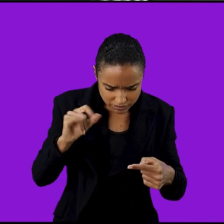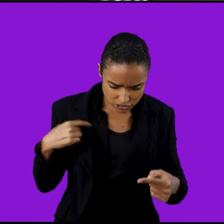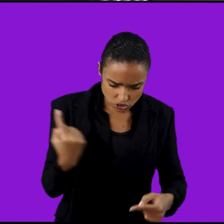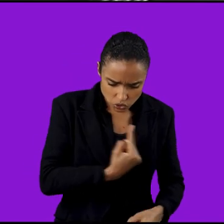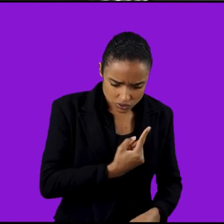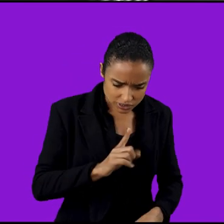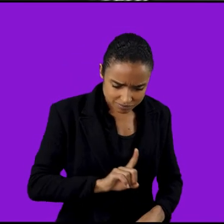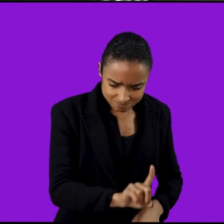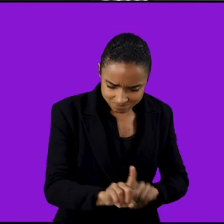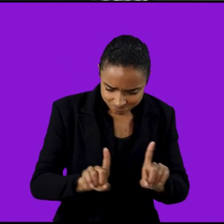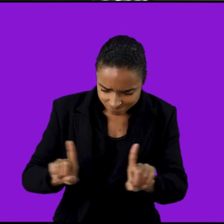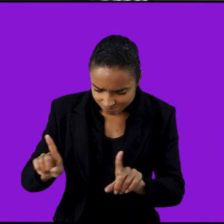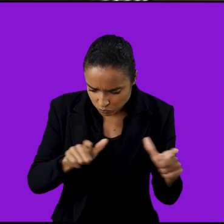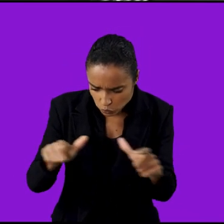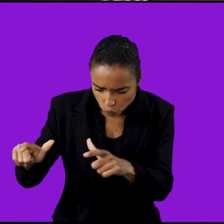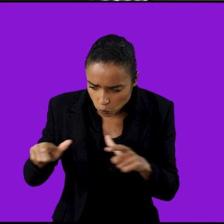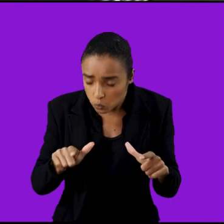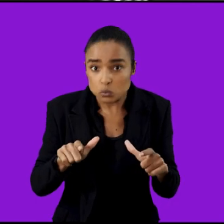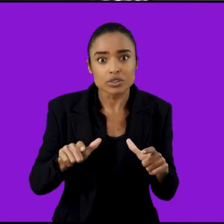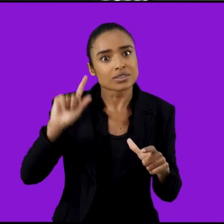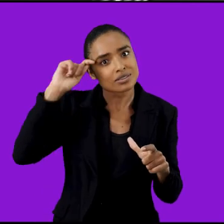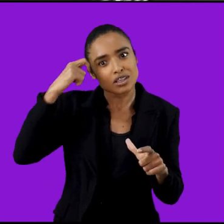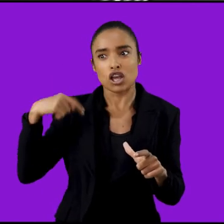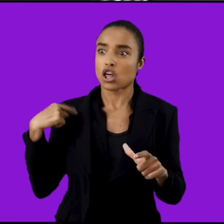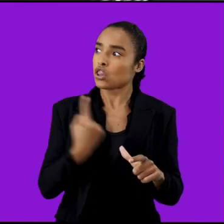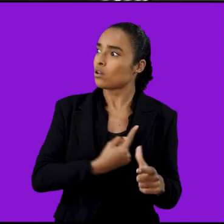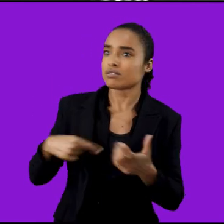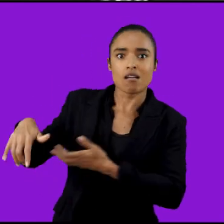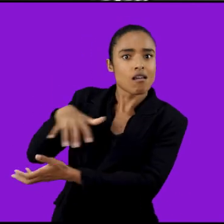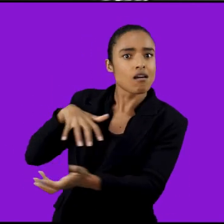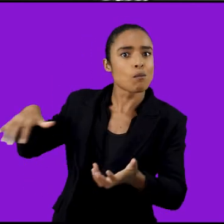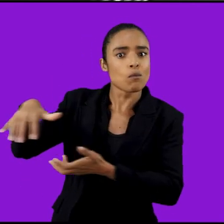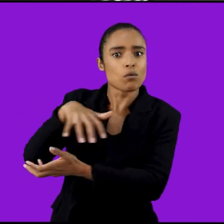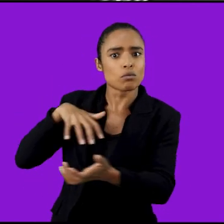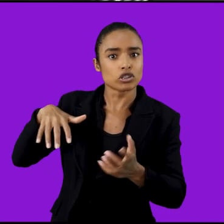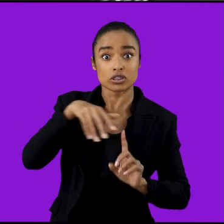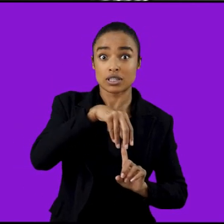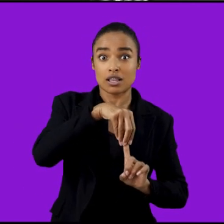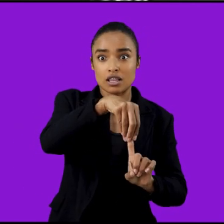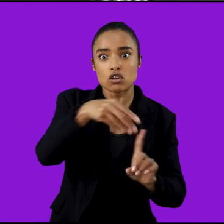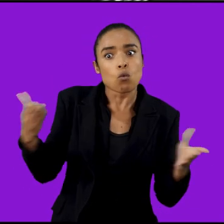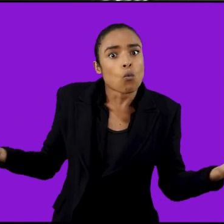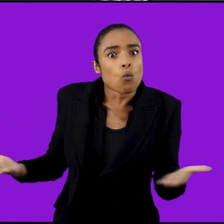É e a gente tem uma revolução em curso muito bem liderada pelas mulheres pretas,